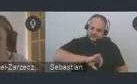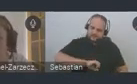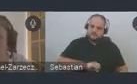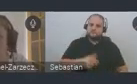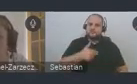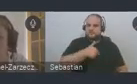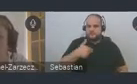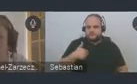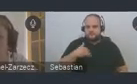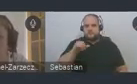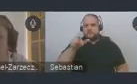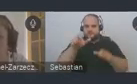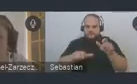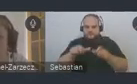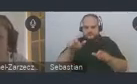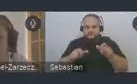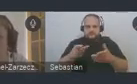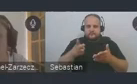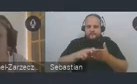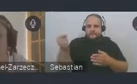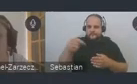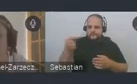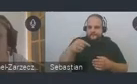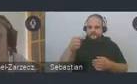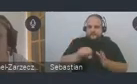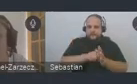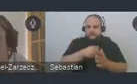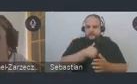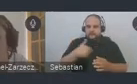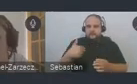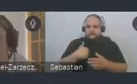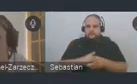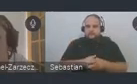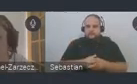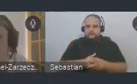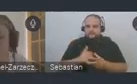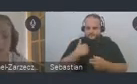Naszej i osób, które do nas przychodzą. Ja wam muszę się przyznać,